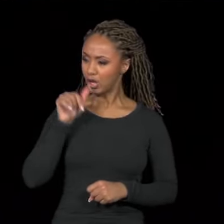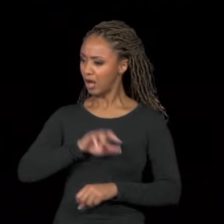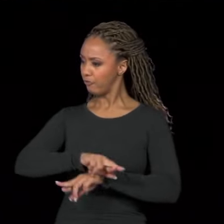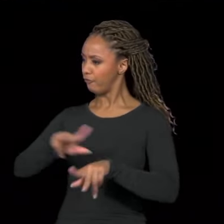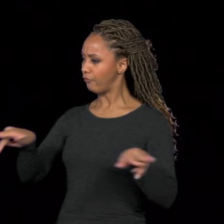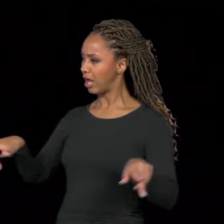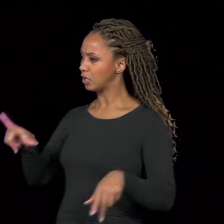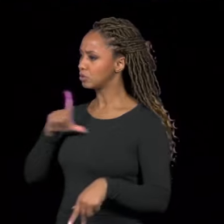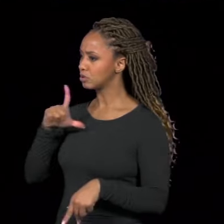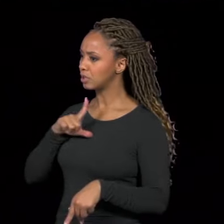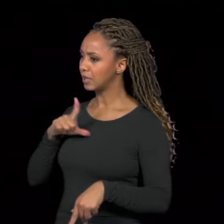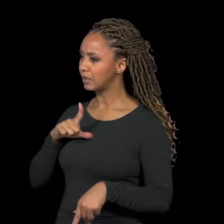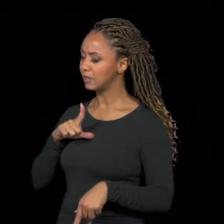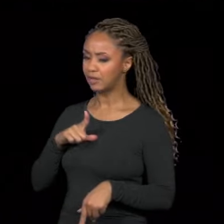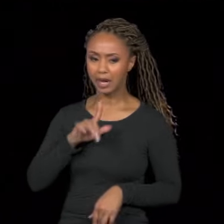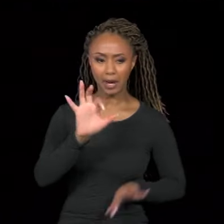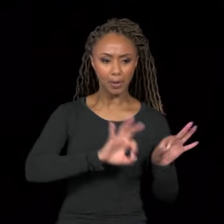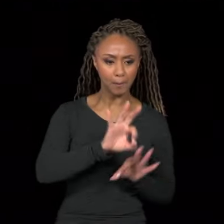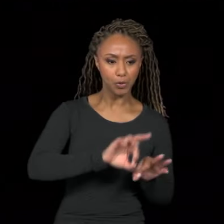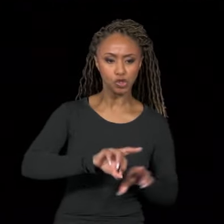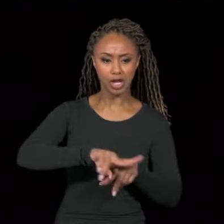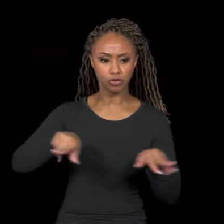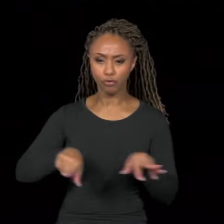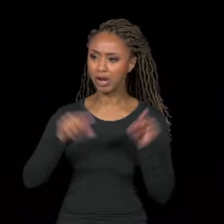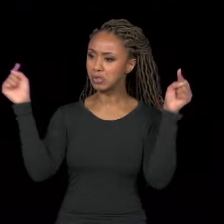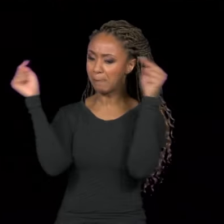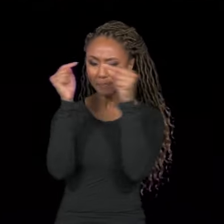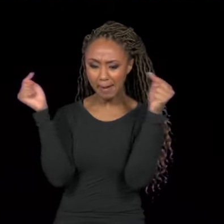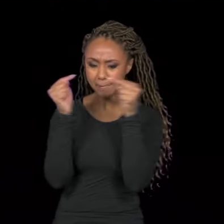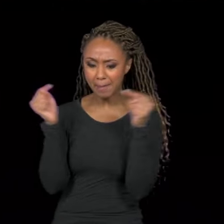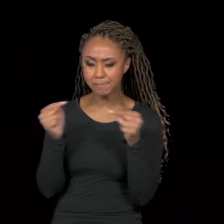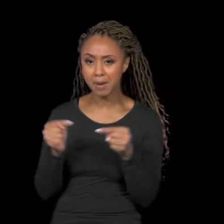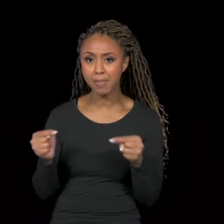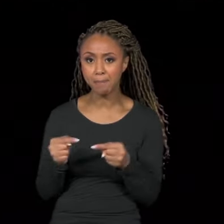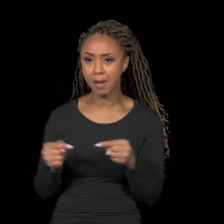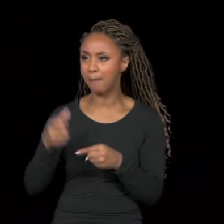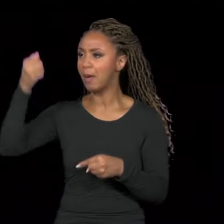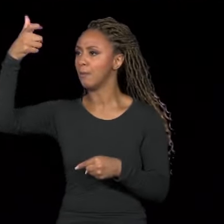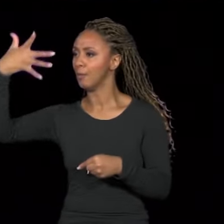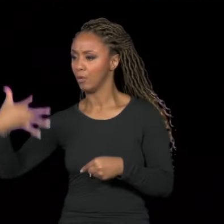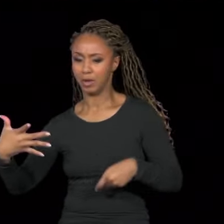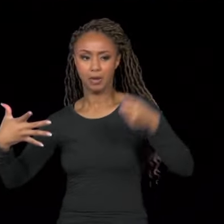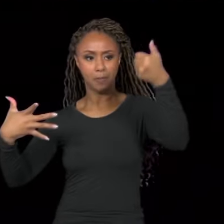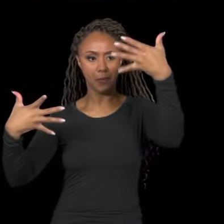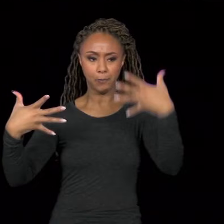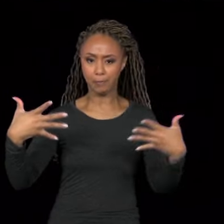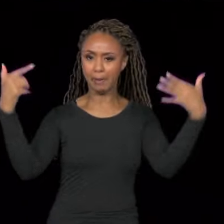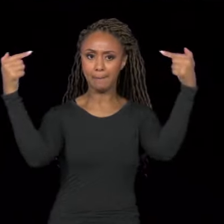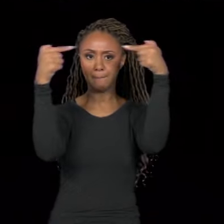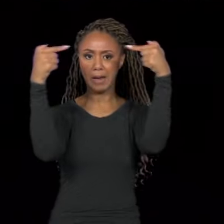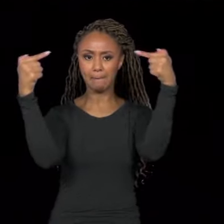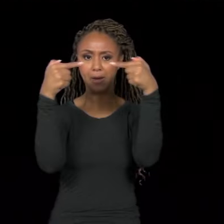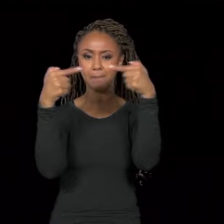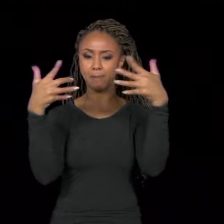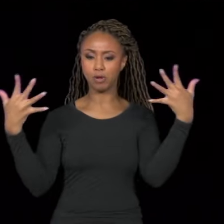ASSIM QUE EU VOU ESTABELECER A RELAÇÃO DO BANCO DE DADOS. É PARA ISSO QUE SERVE O NOSSO MODELO CONCEITUAL, O NOSSO MODELO ENTIDADE-